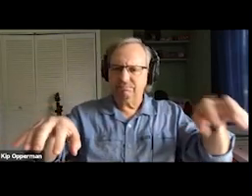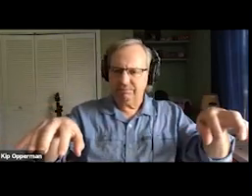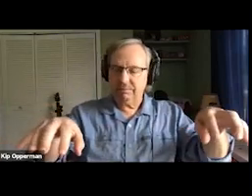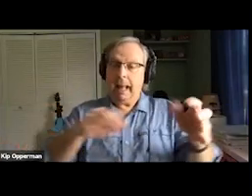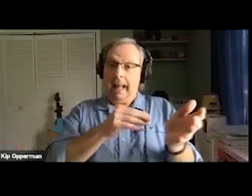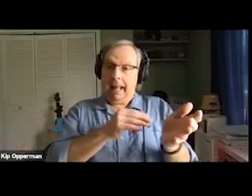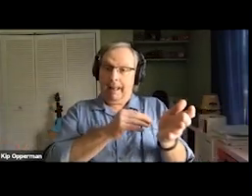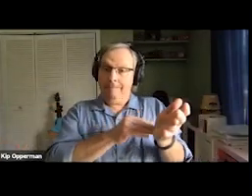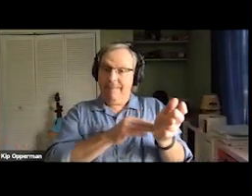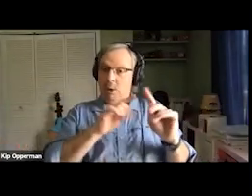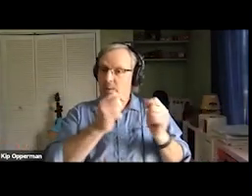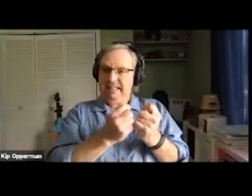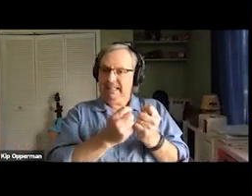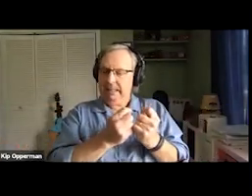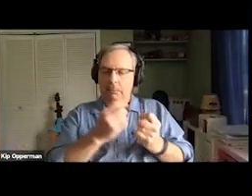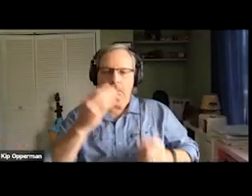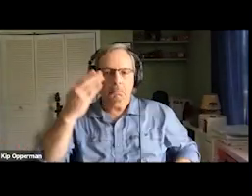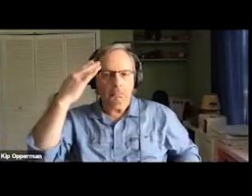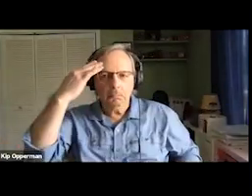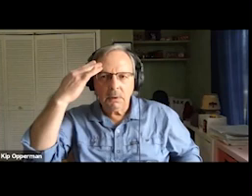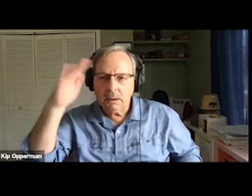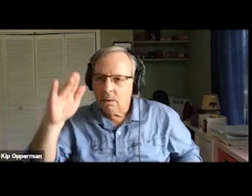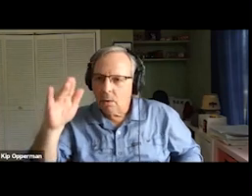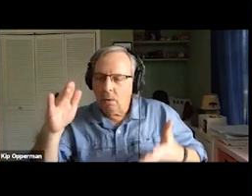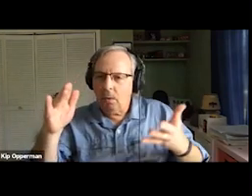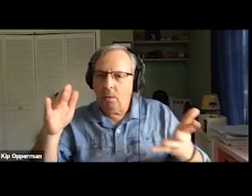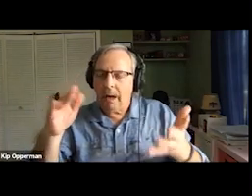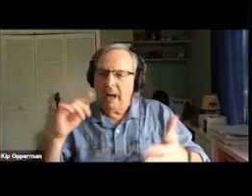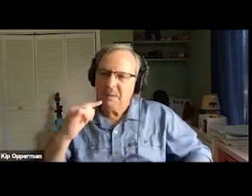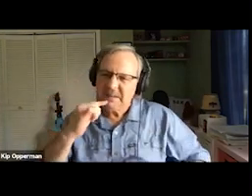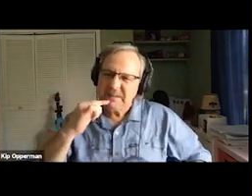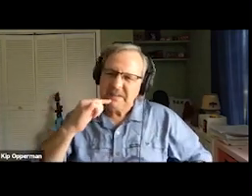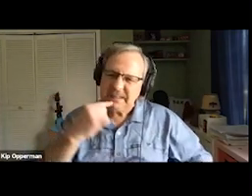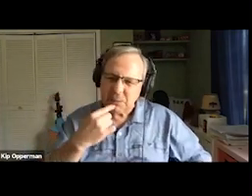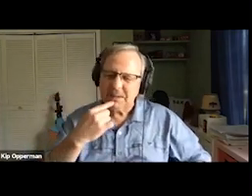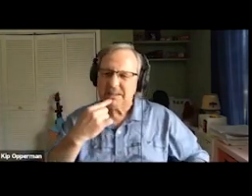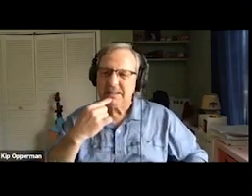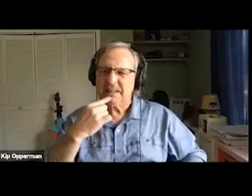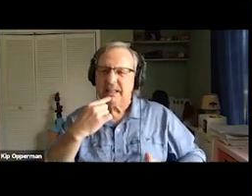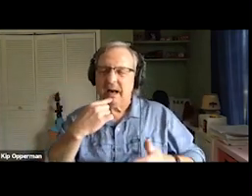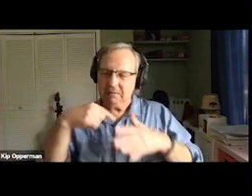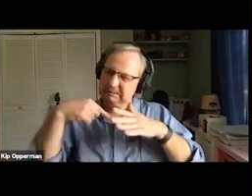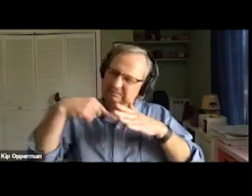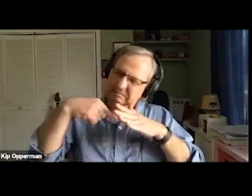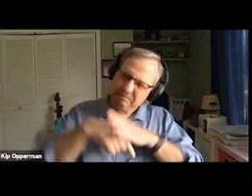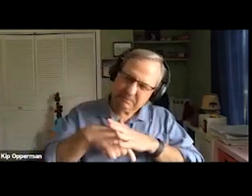no conocían realmente el alcance de los síntomas graves de enfermedad mental grave o adicción